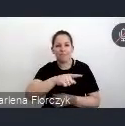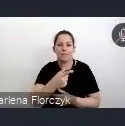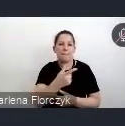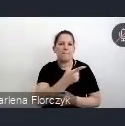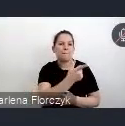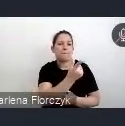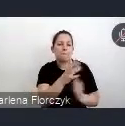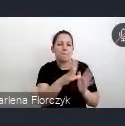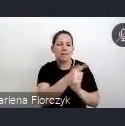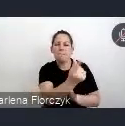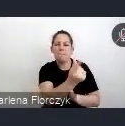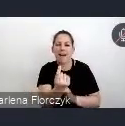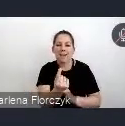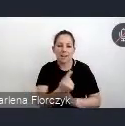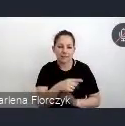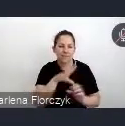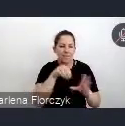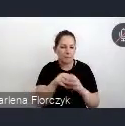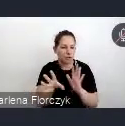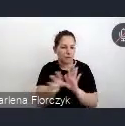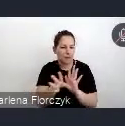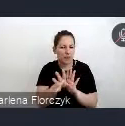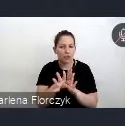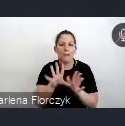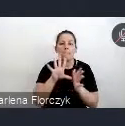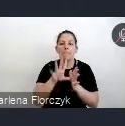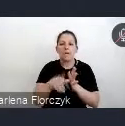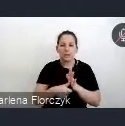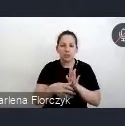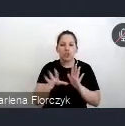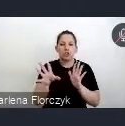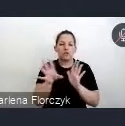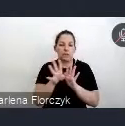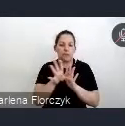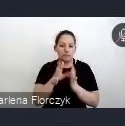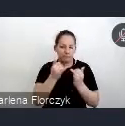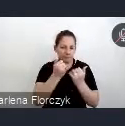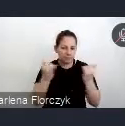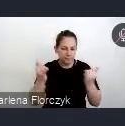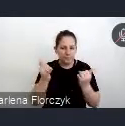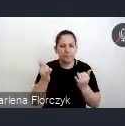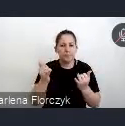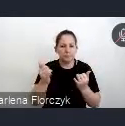W tym projekcie bierze udział 19 miast z 19 państw,